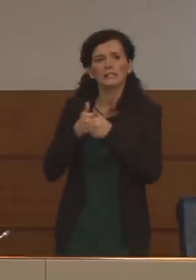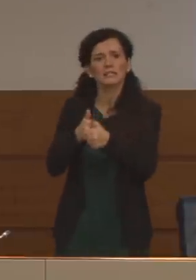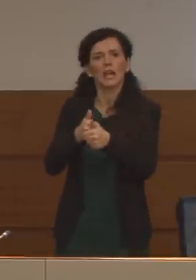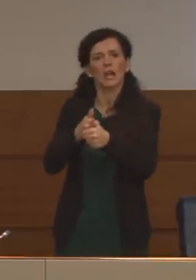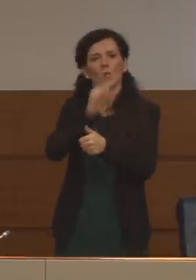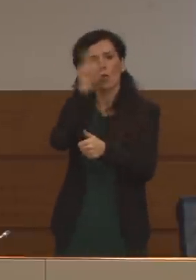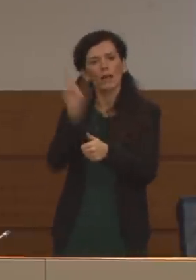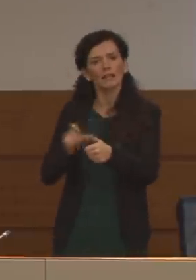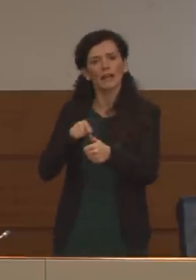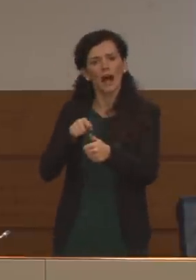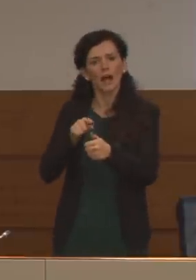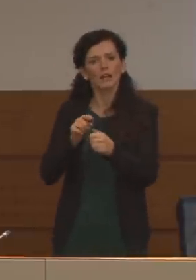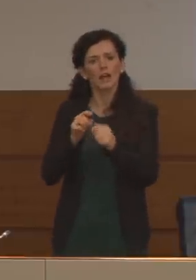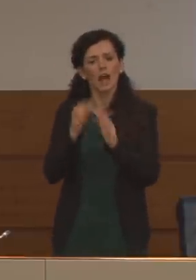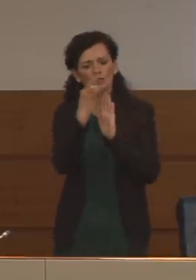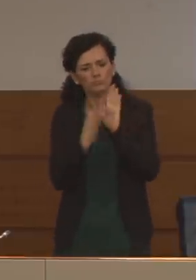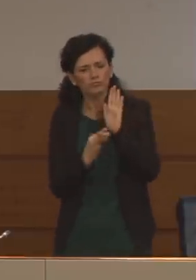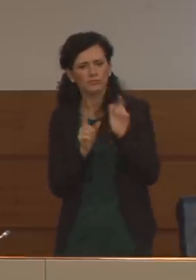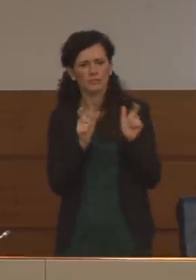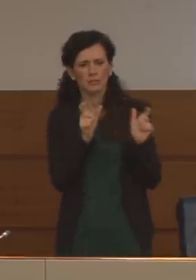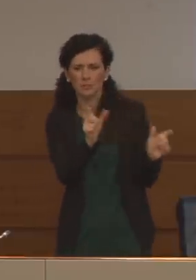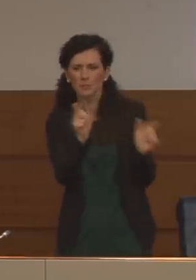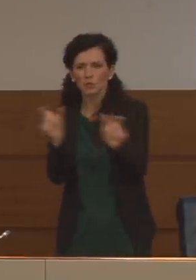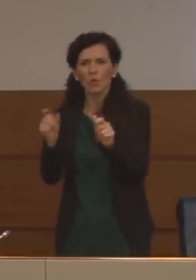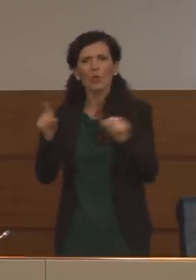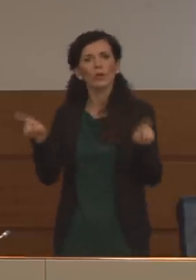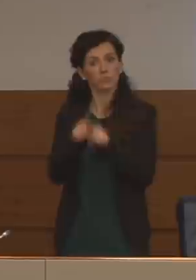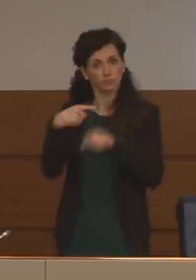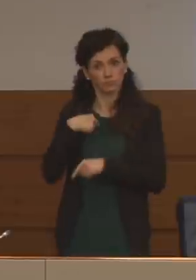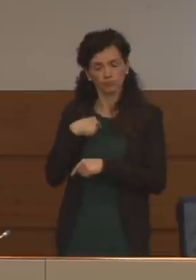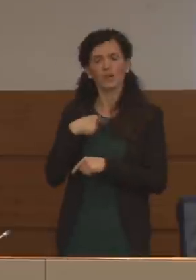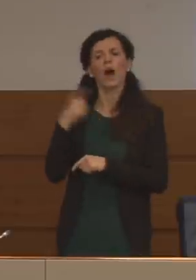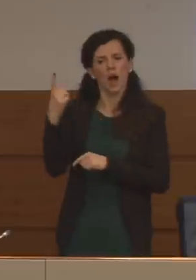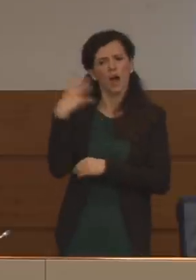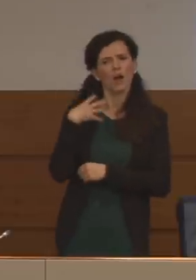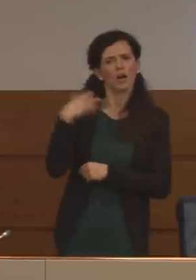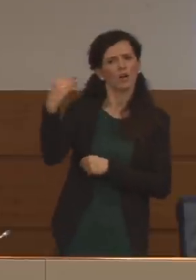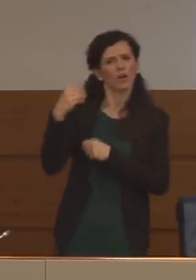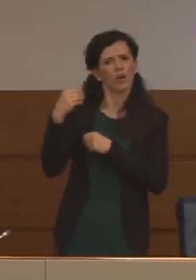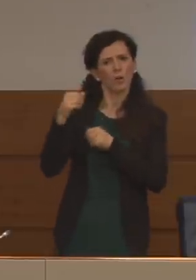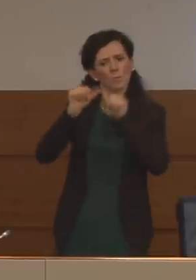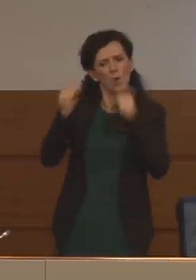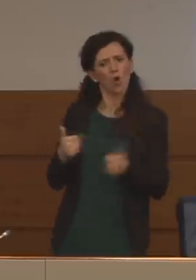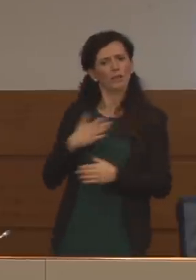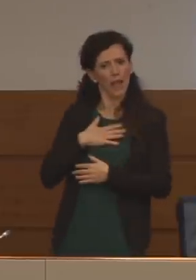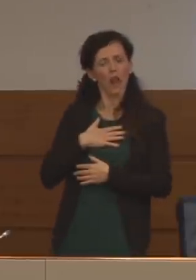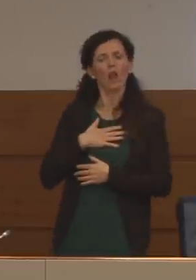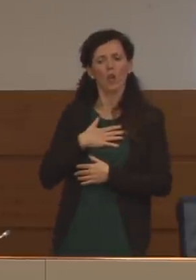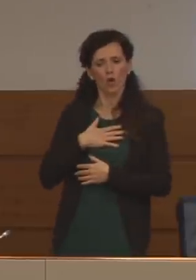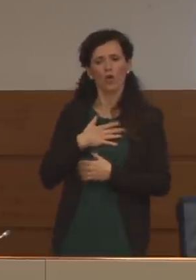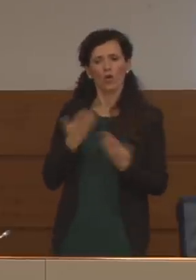le misure che noi abbiamo adottato come Paese alcune settimane or sono dà anche